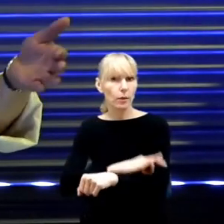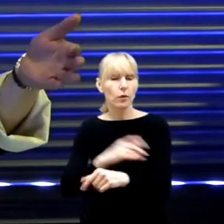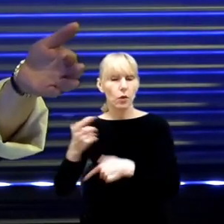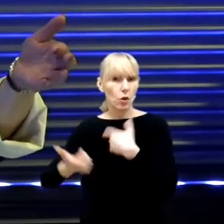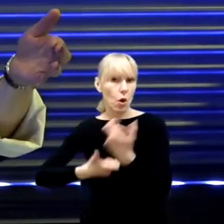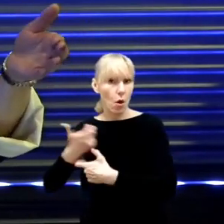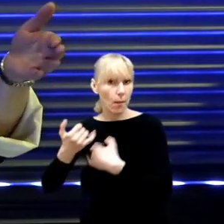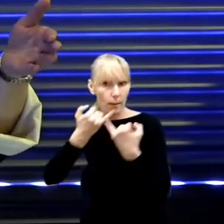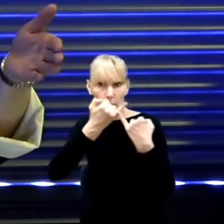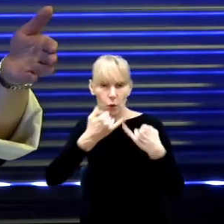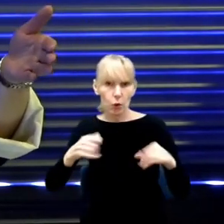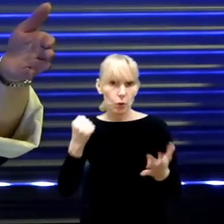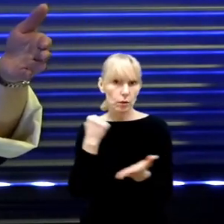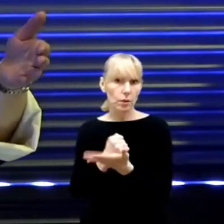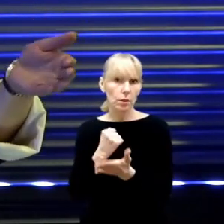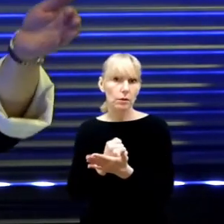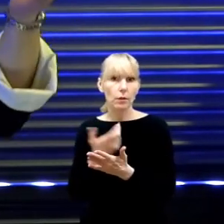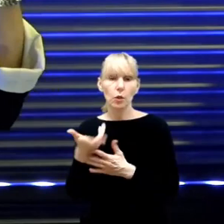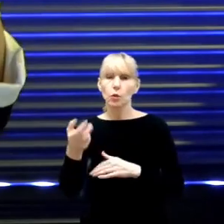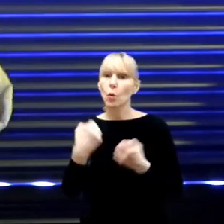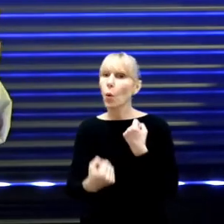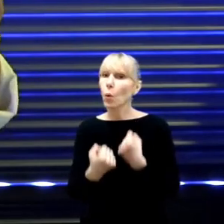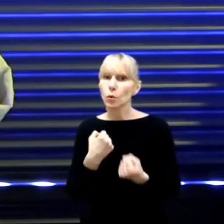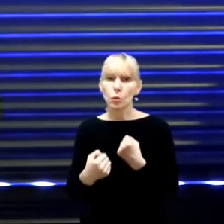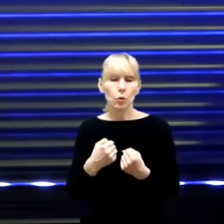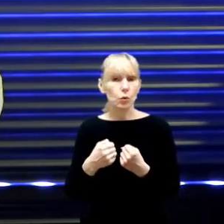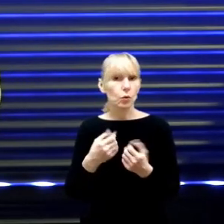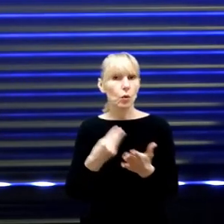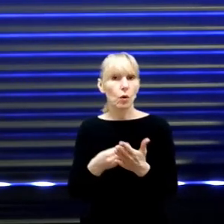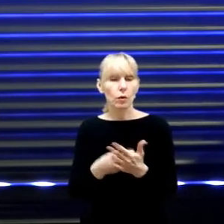bardzo dużo inwestycji, bo przy tych przepisach, które są,